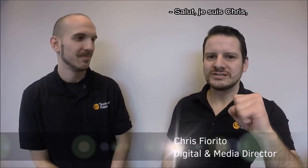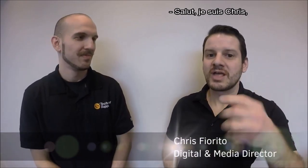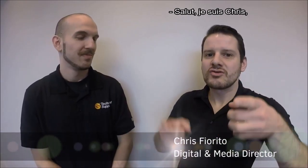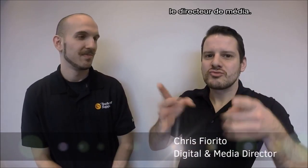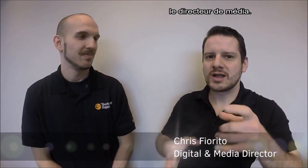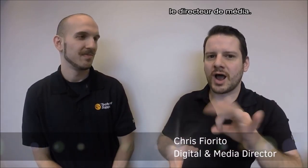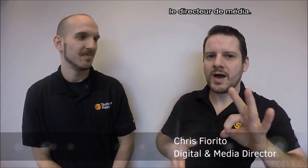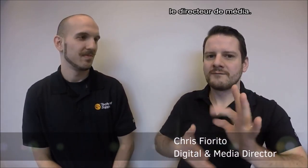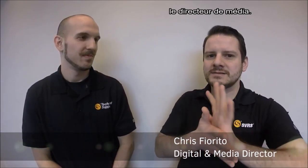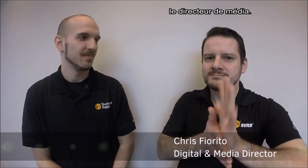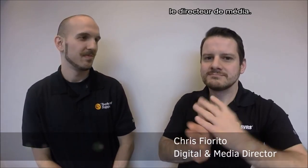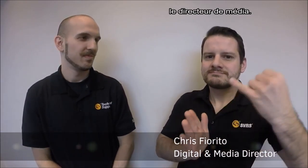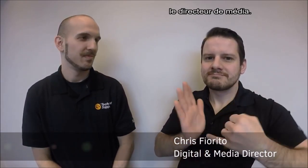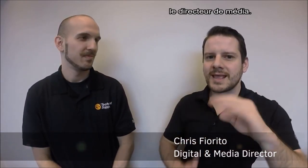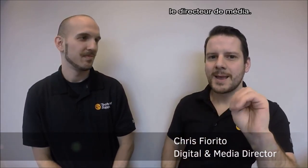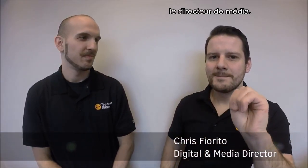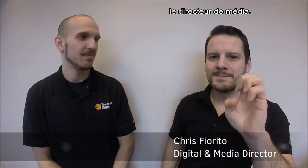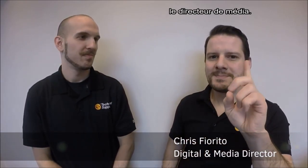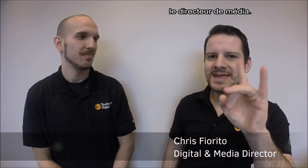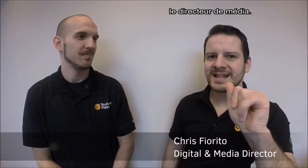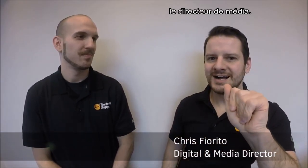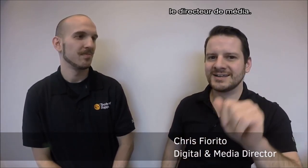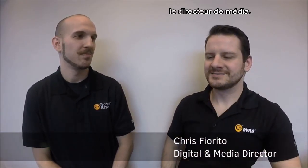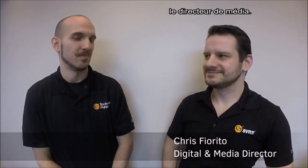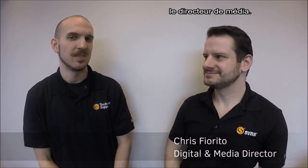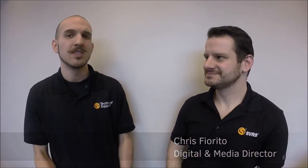DIRECTEUR DE MÉDIA NUMÉRIQUE